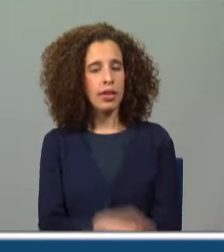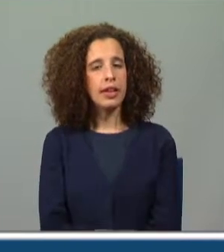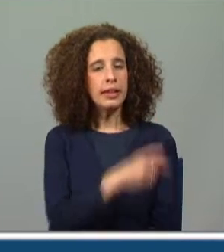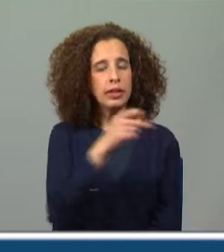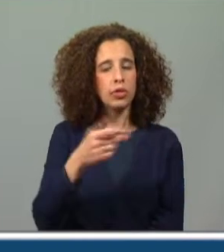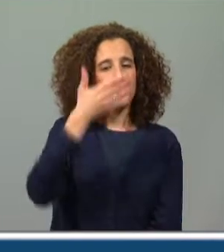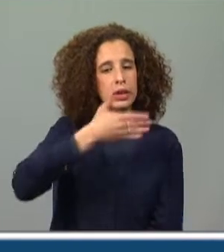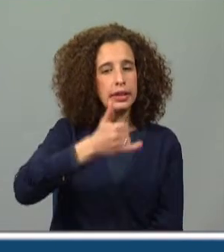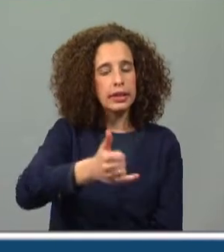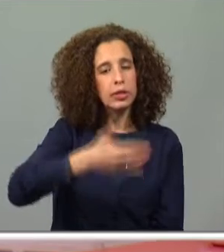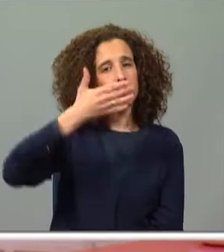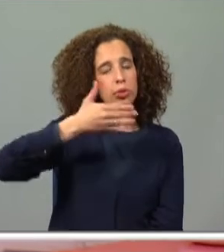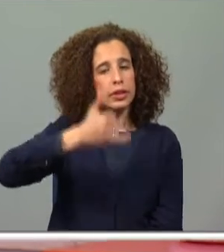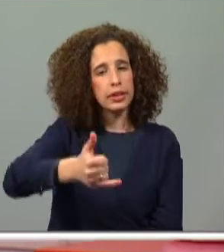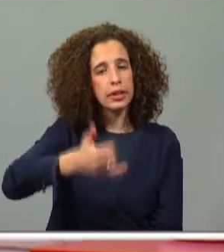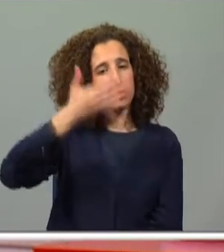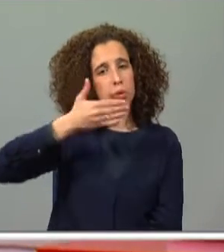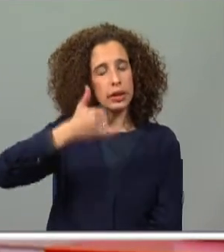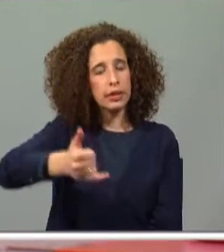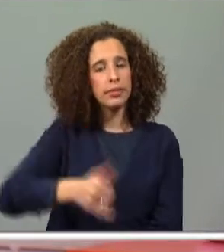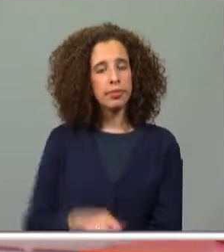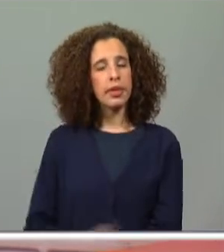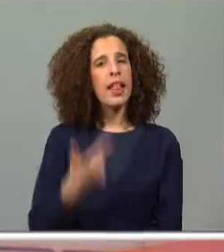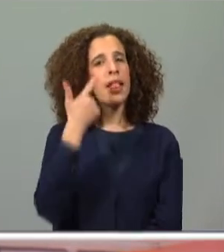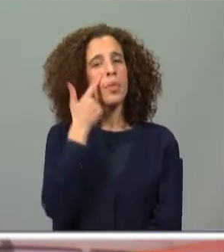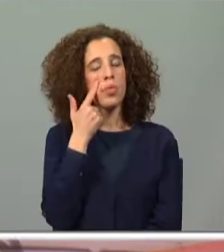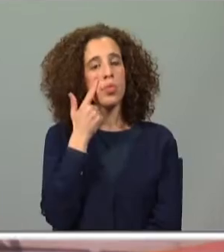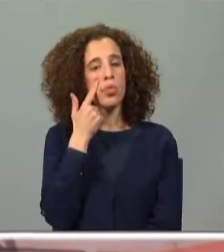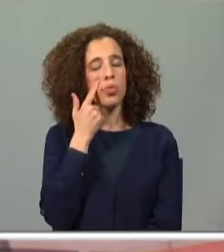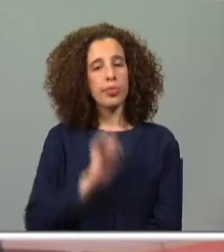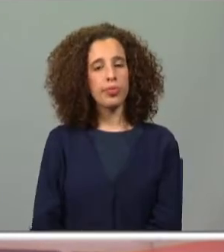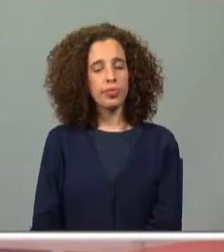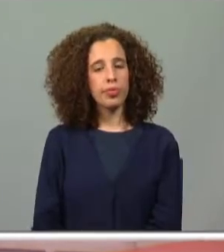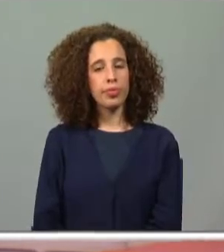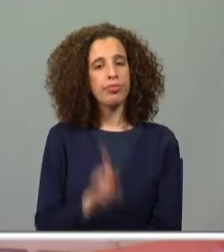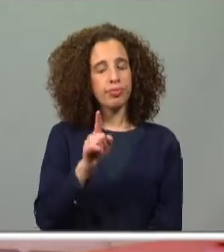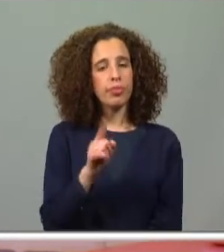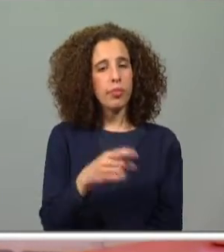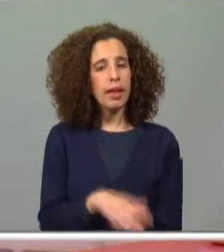seguinte no dia seguinte no dia seguinte a mostrar que esta situação pelo menos 第二天 第二天表明這種情況至少